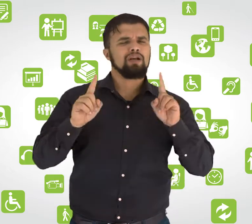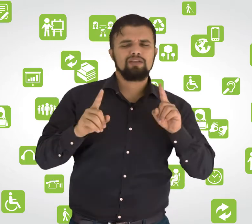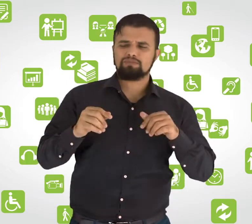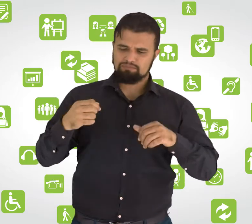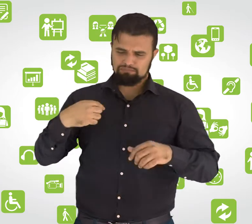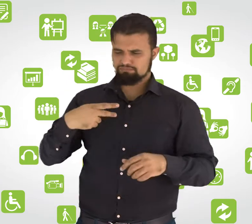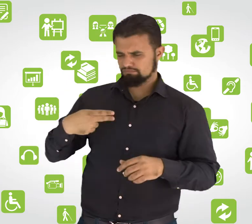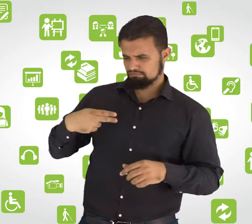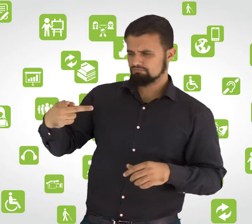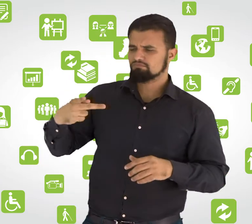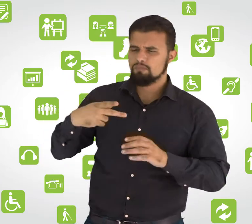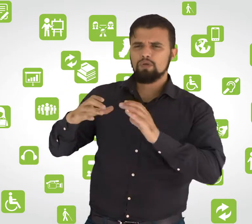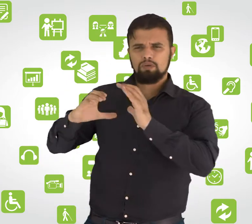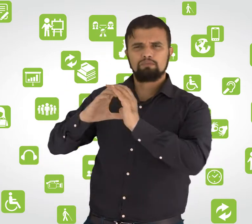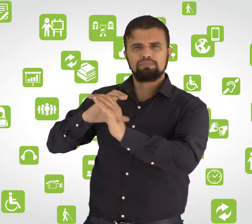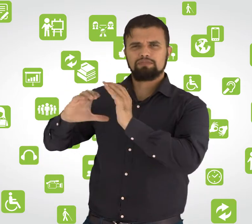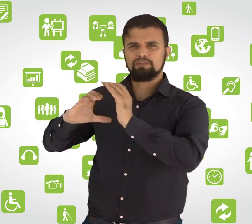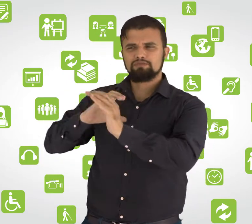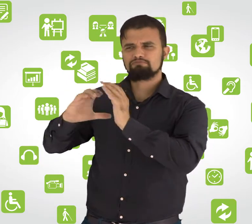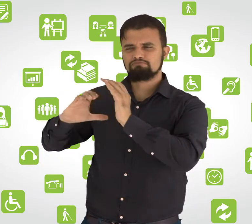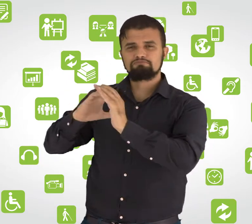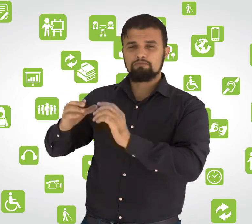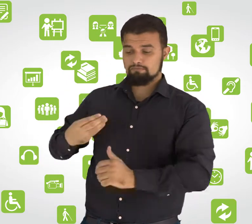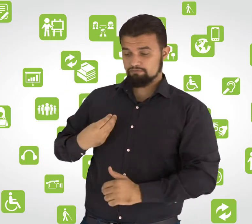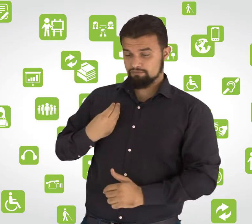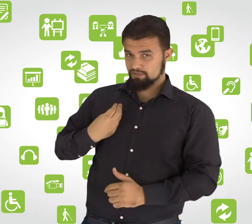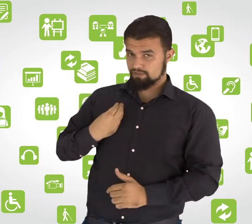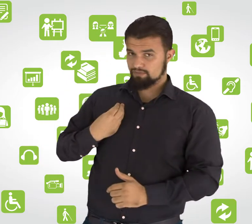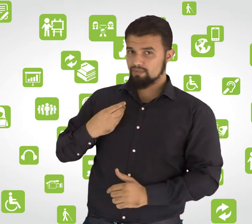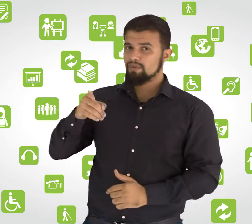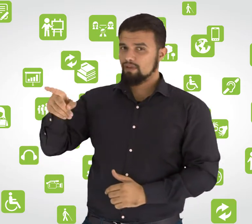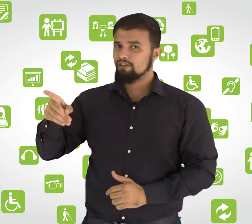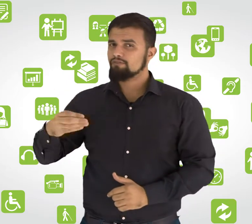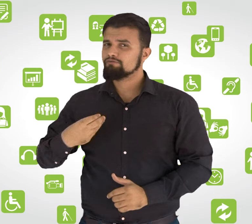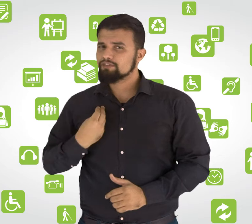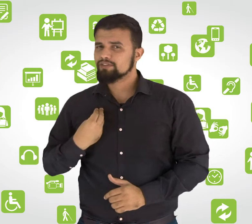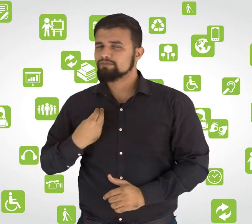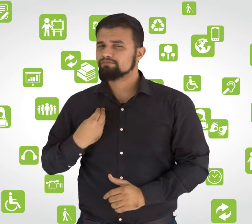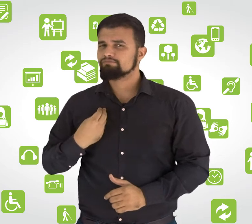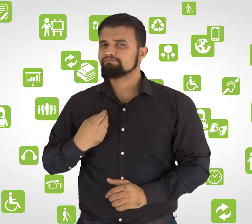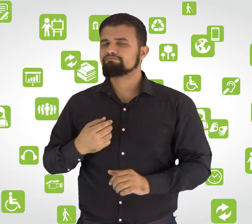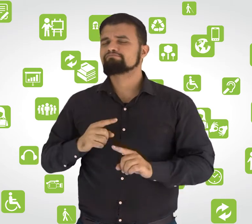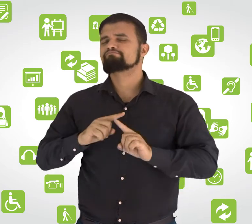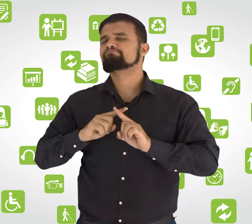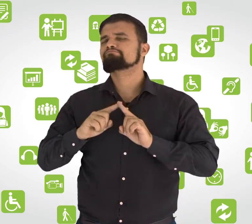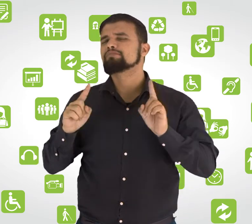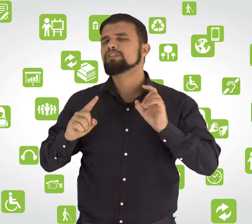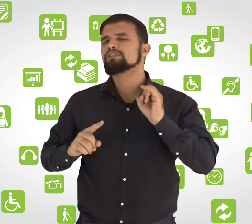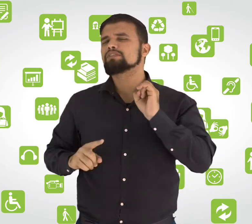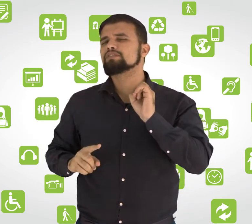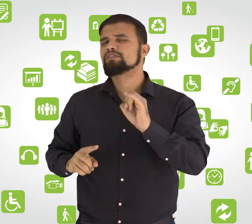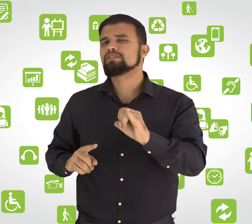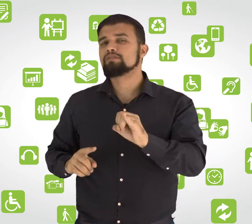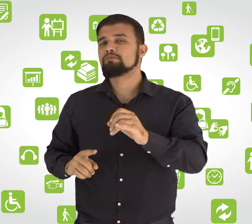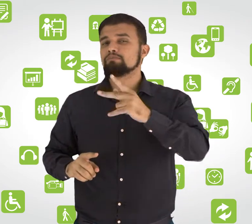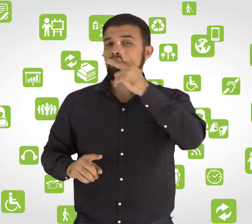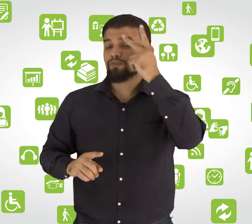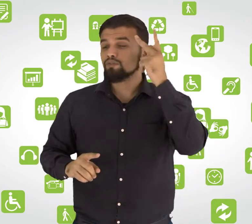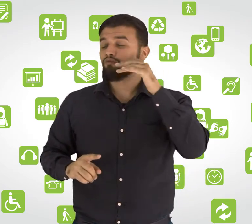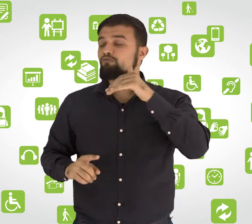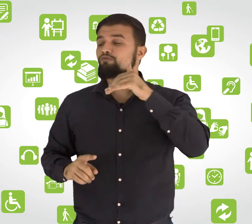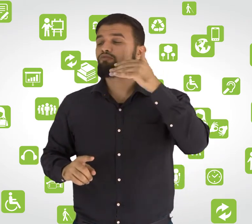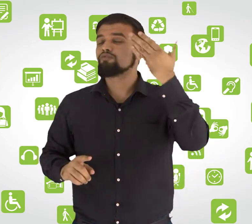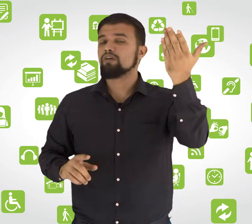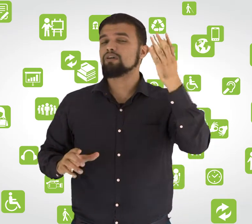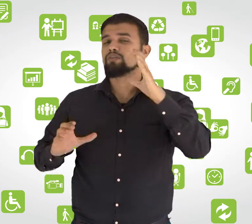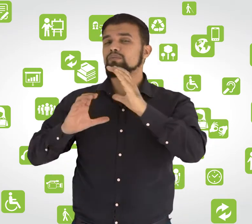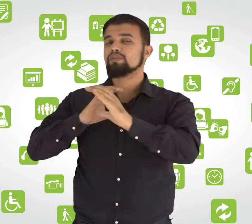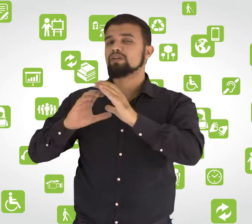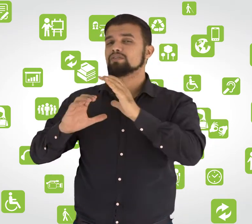Mas se eu estou em uma comunicação e quero representar alguém não presente no momento?